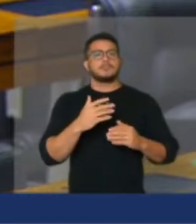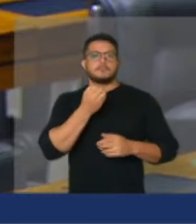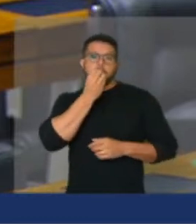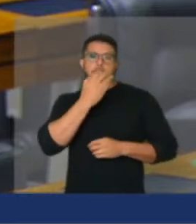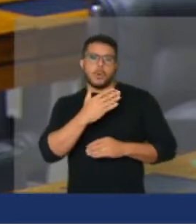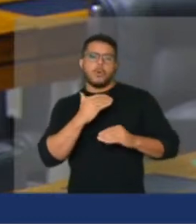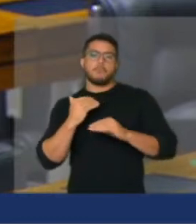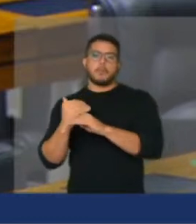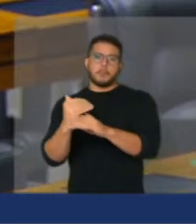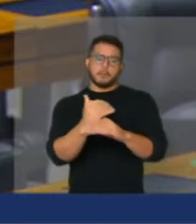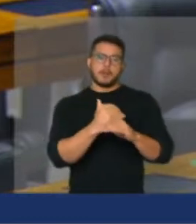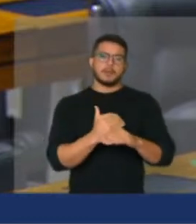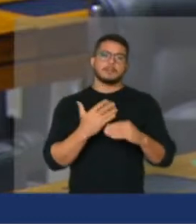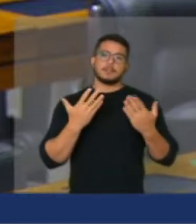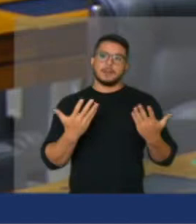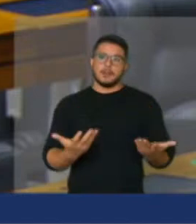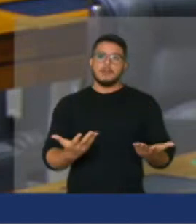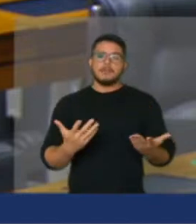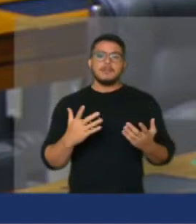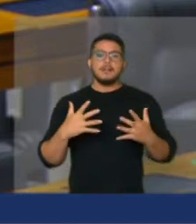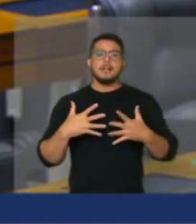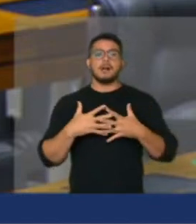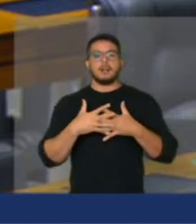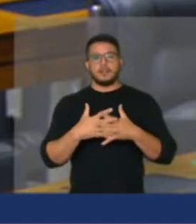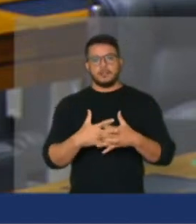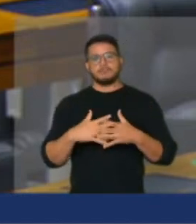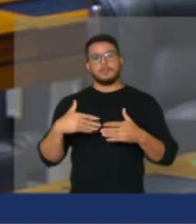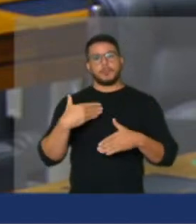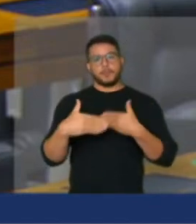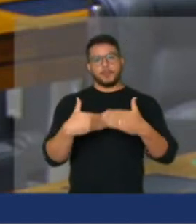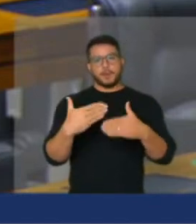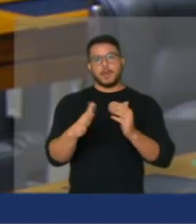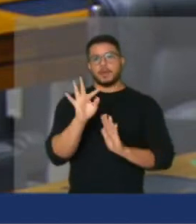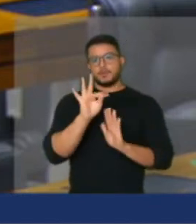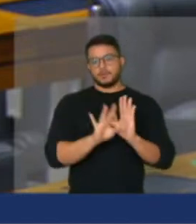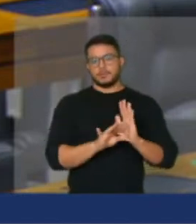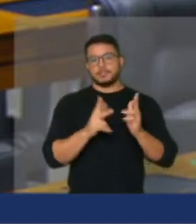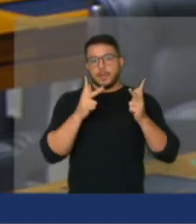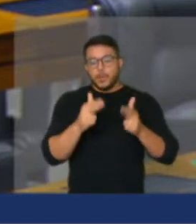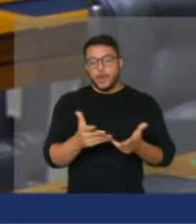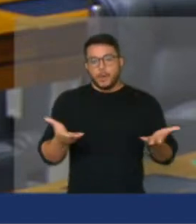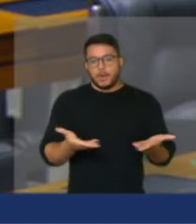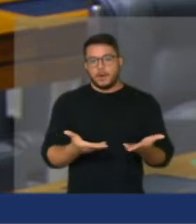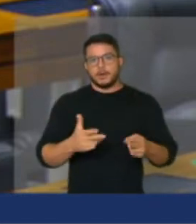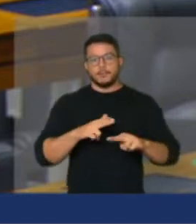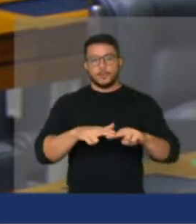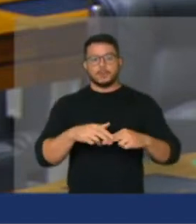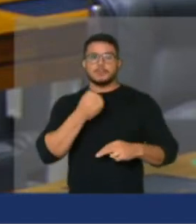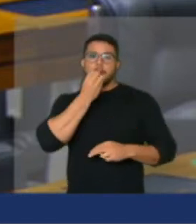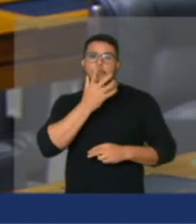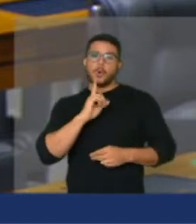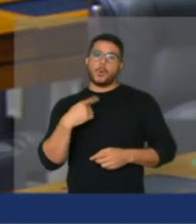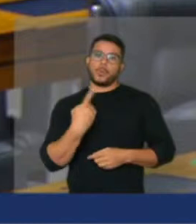TEXTO DESSA MAGNITUDE SEM A POSSIBILIDADE SEM ESPAÇO PARA O DEBATE. NÓS ESPERAMOS QUE INCLUSIVE NEM AMANHÃ A GENTE POSSA VOTAR PORQUE É MUITO GRAVE. MAS AGRADEÇO A V.EXA.,